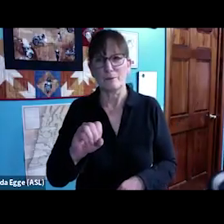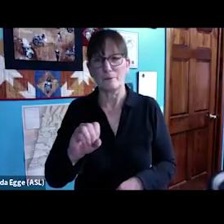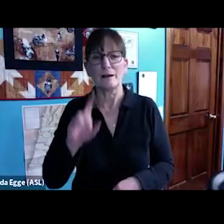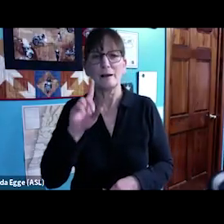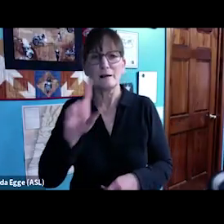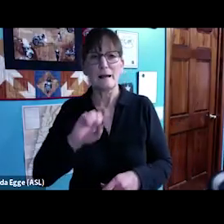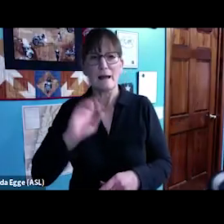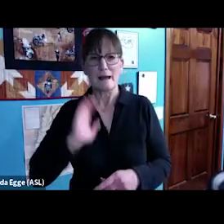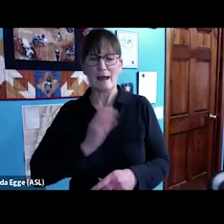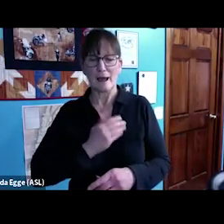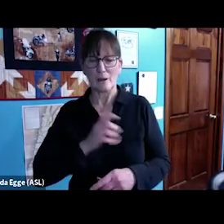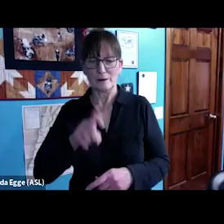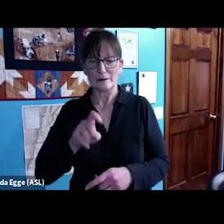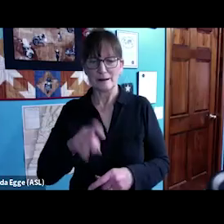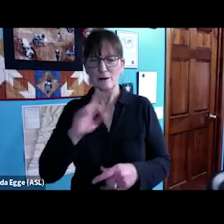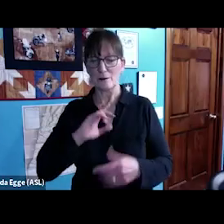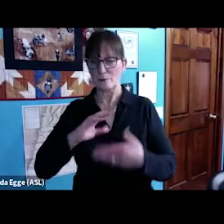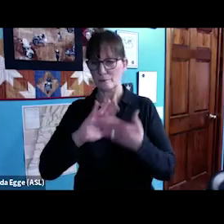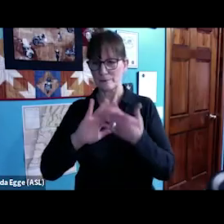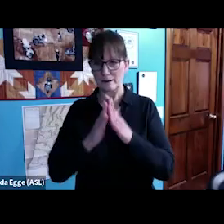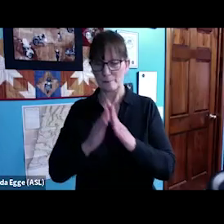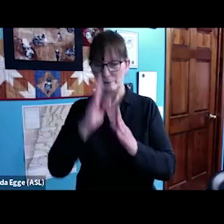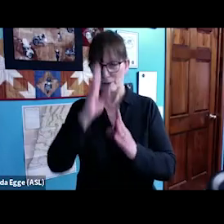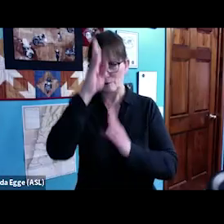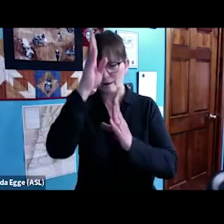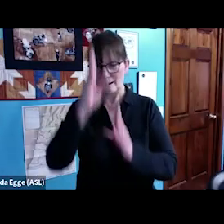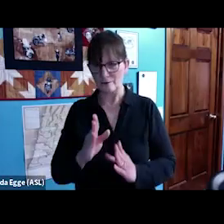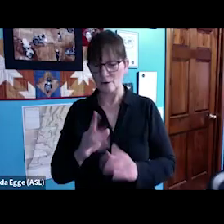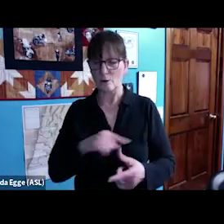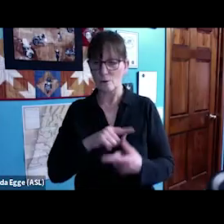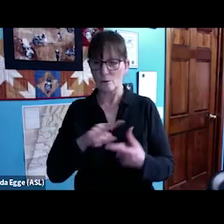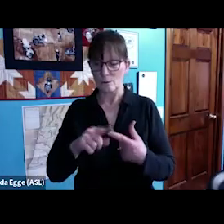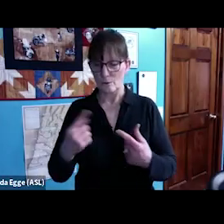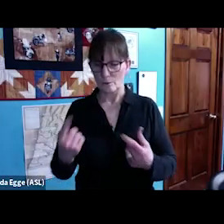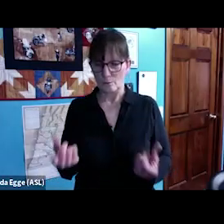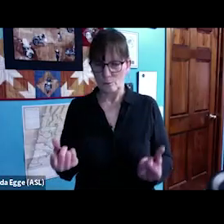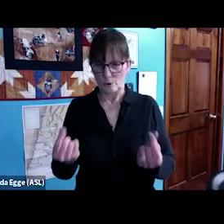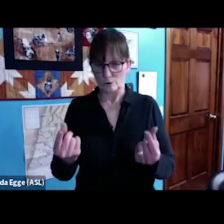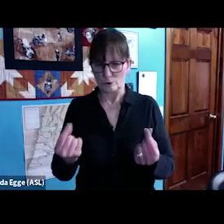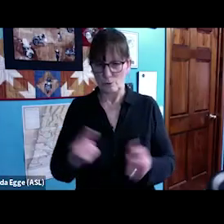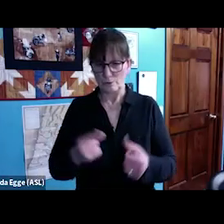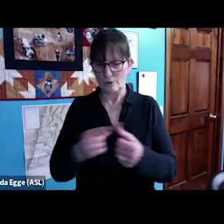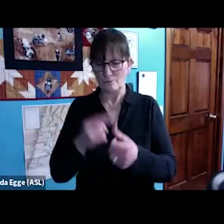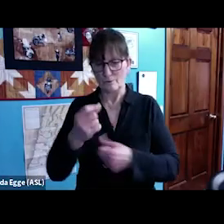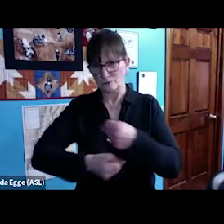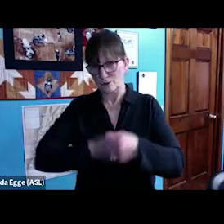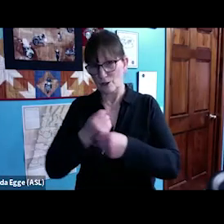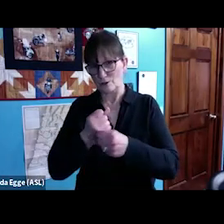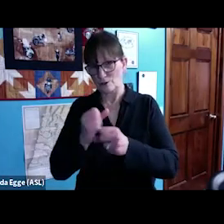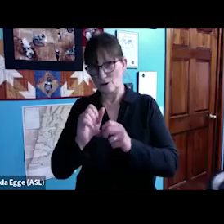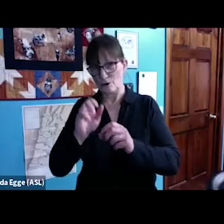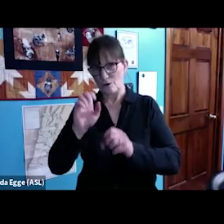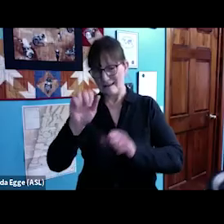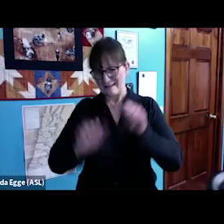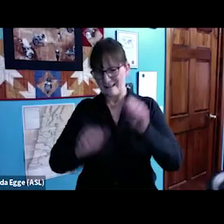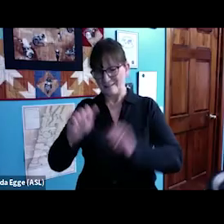Y lo que también es bueno es que puedes verificar el estado, si utilizas la información del código de barras nuevamente,